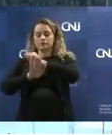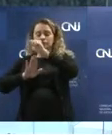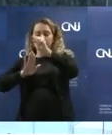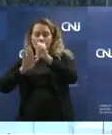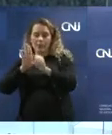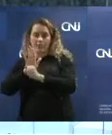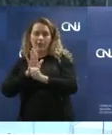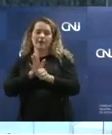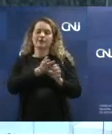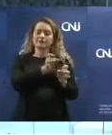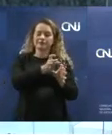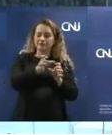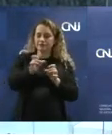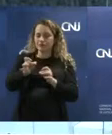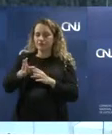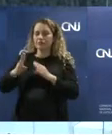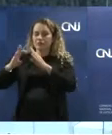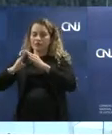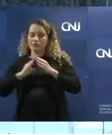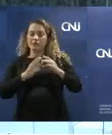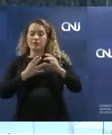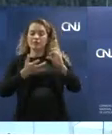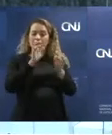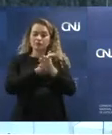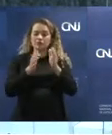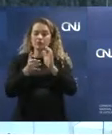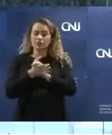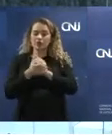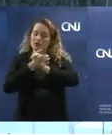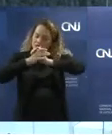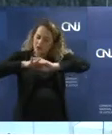uniões estáveis divórcios, procurações a posicionamentos, testamentos